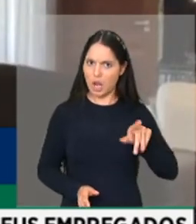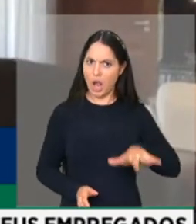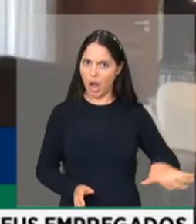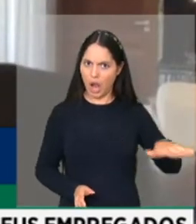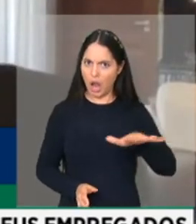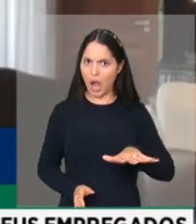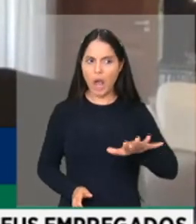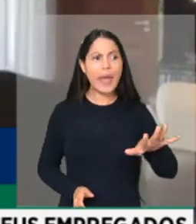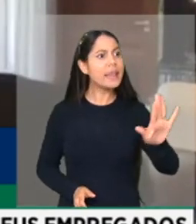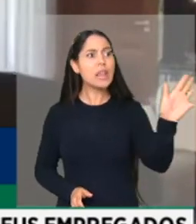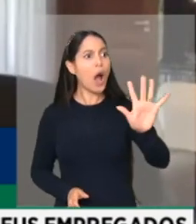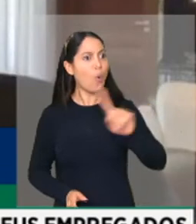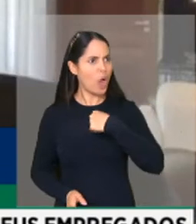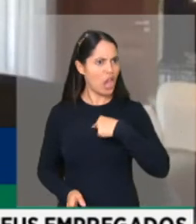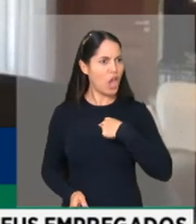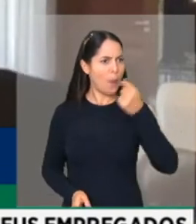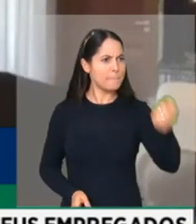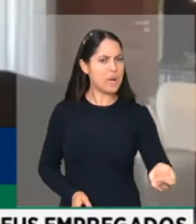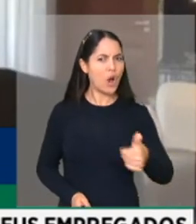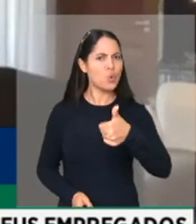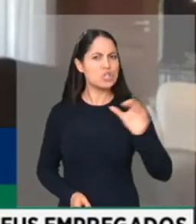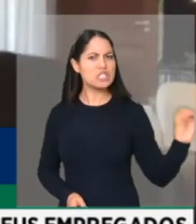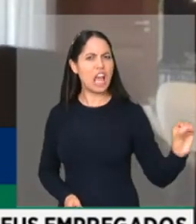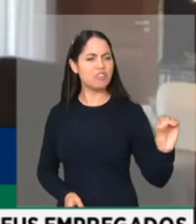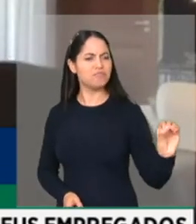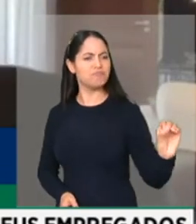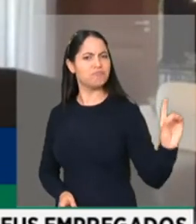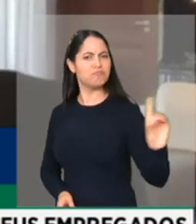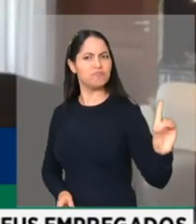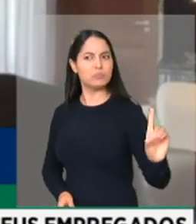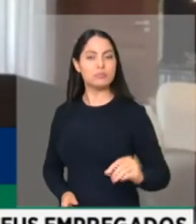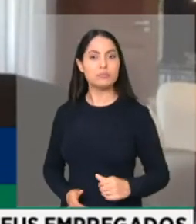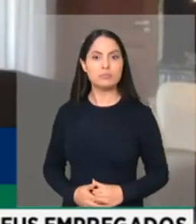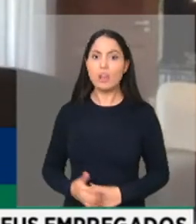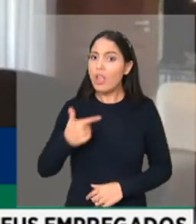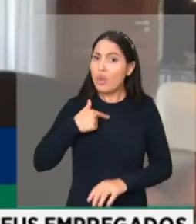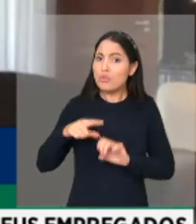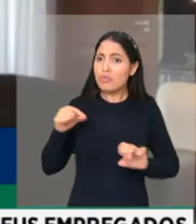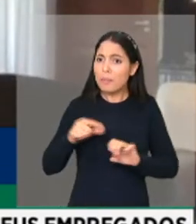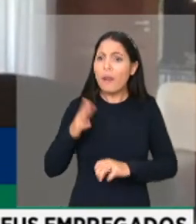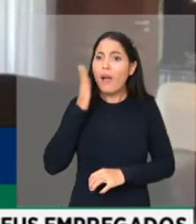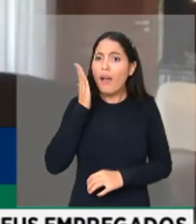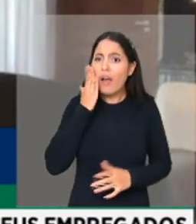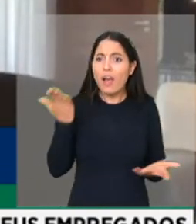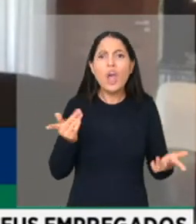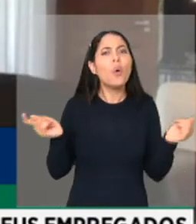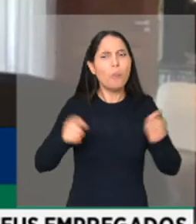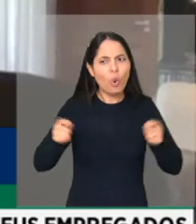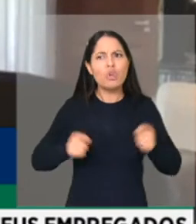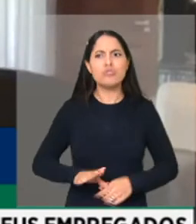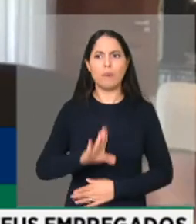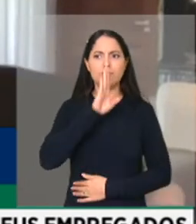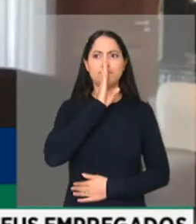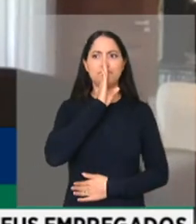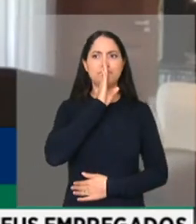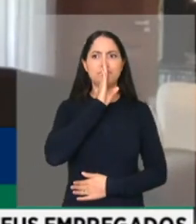DÓLARES NA VACINA. O ESP DIÁRIO DO GRANDE GRUPO, DA EMPRESA, EU SOU EMPRESÁRIO E SEI QUE É ISSO QUE VAI ACONTECER, EU PODERIA ESTAR CALADO AQUI E ME BENEFICIAR,